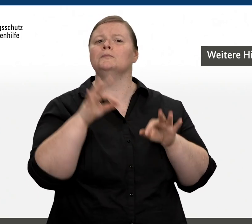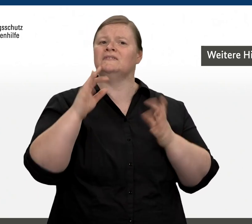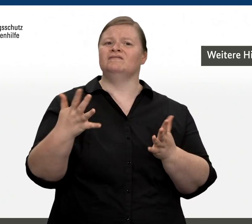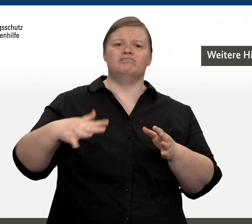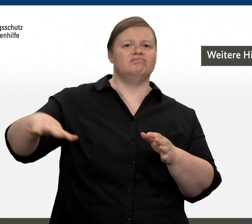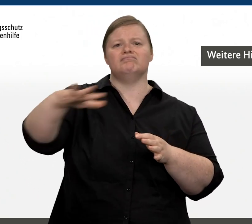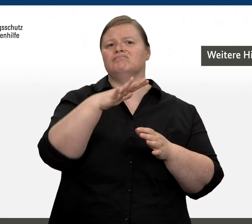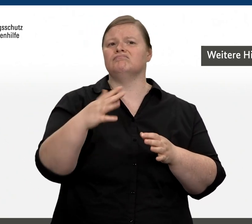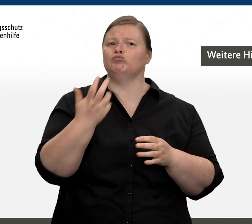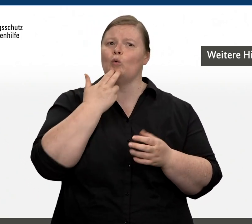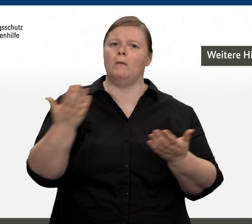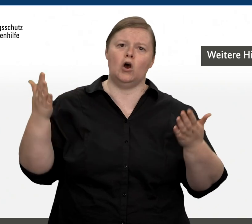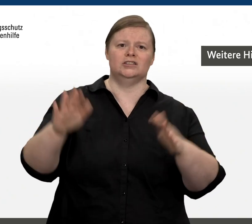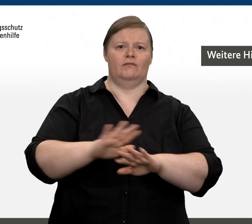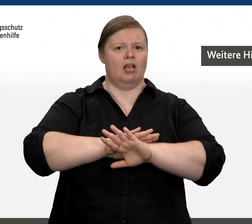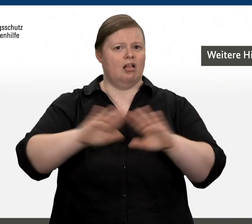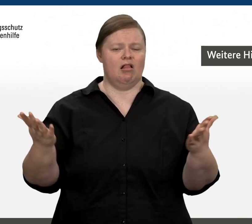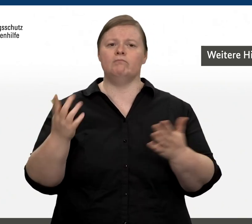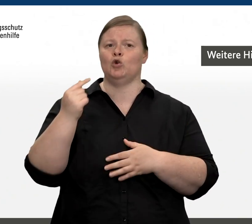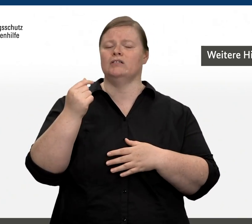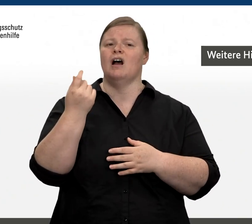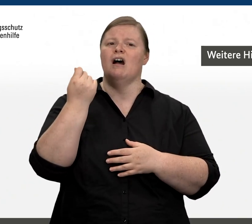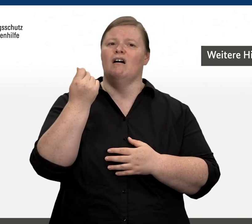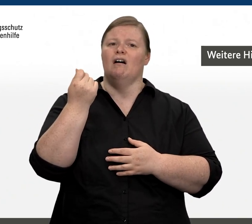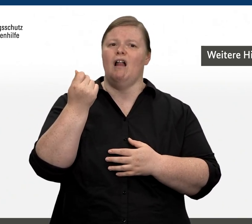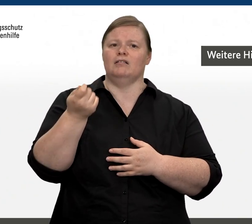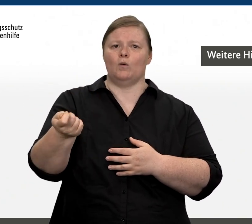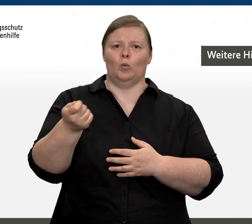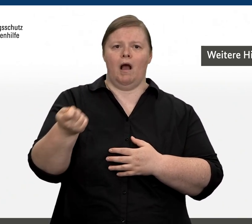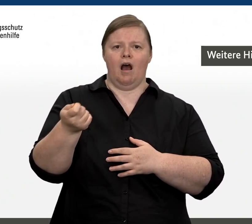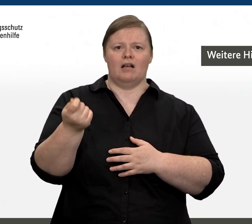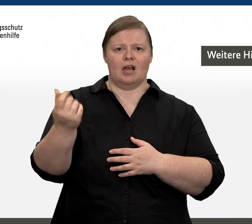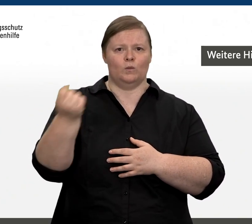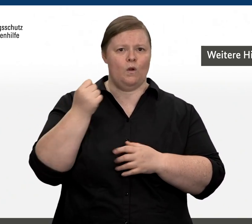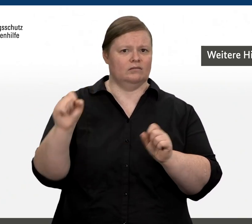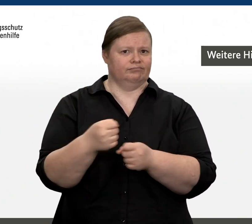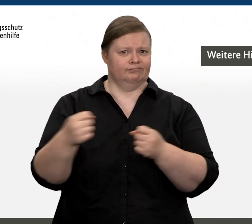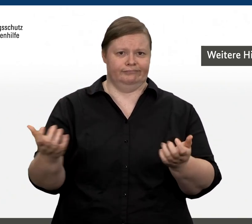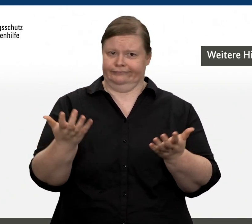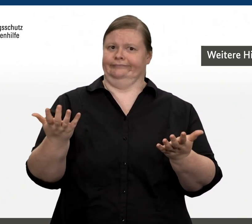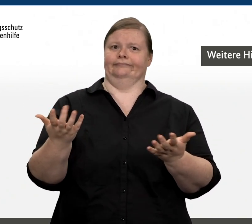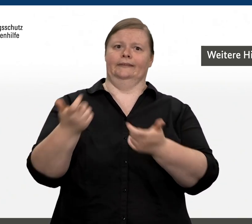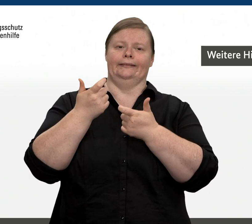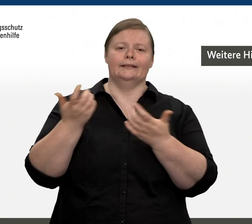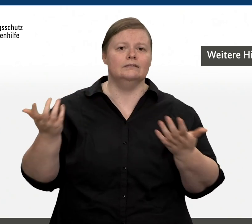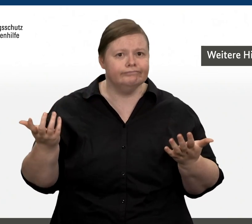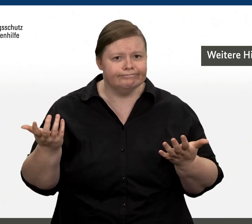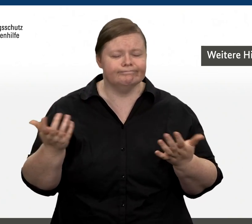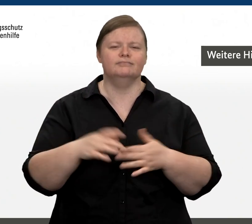da bei Stromausfall auch die Geldautomaten nicht mehr funktionieren.